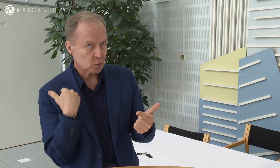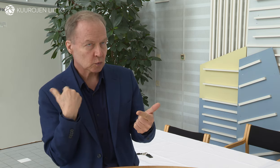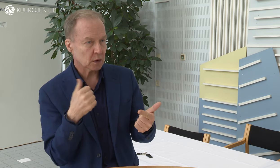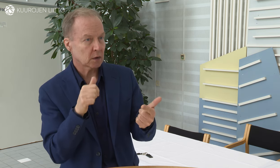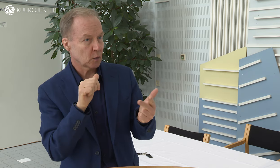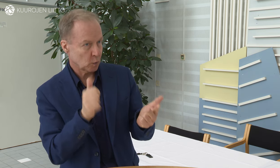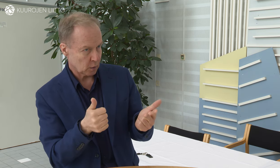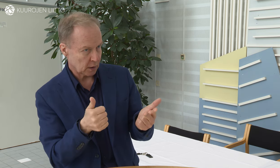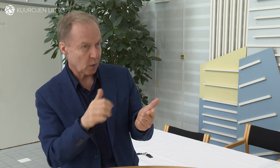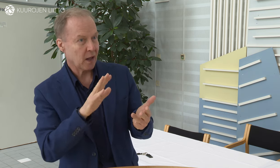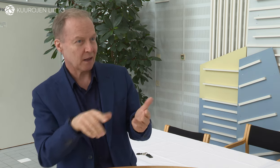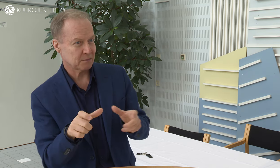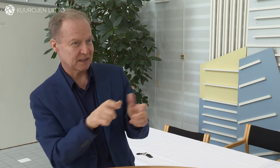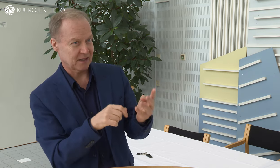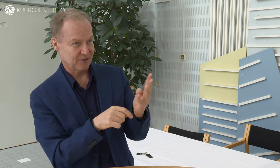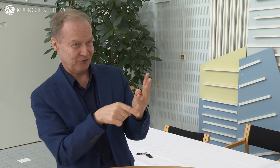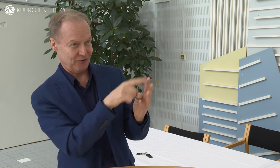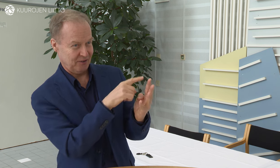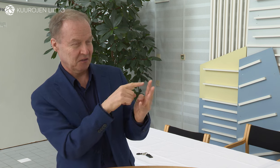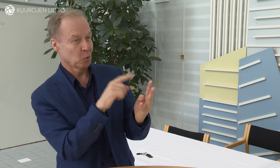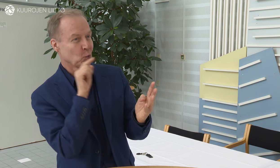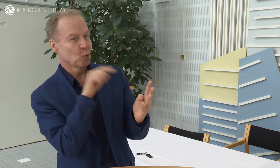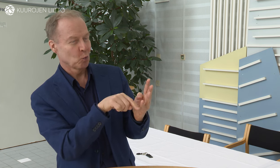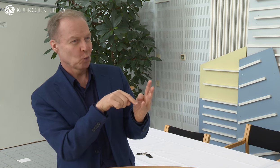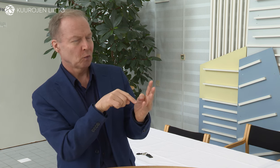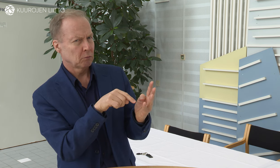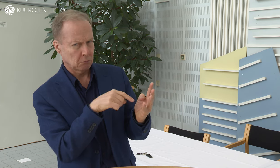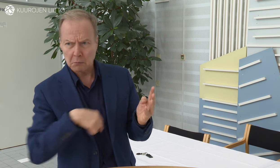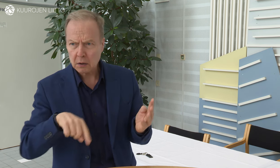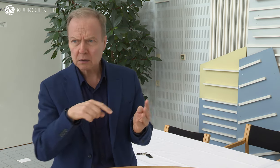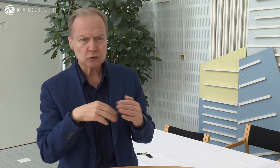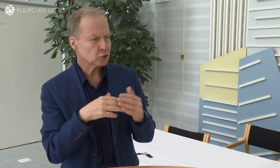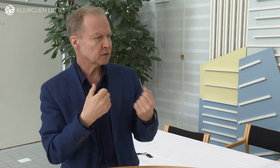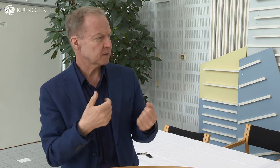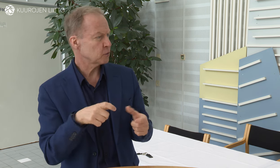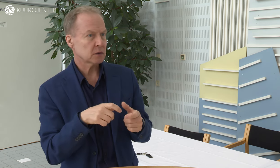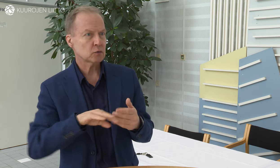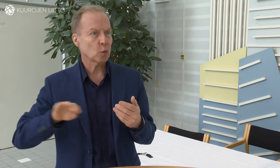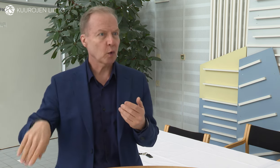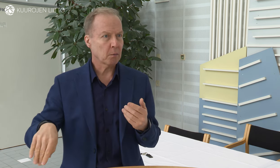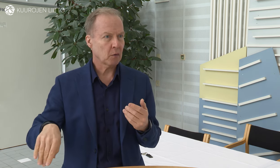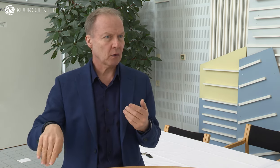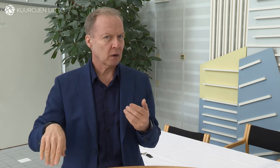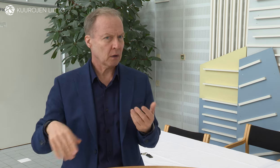mutta sote-järjestöt on jätetty sen ulkopuolelle.